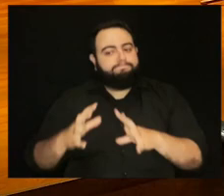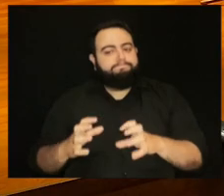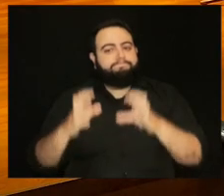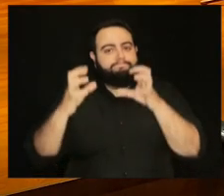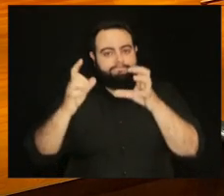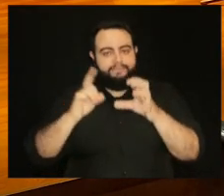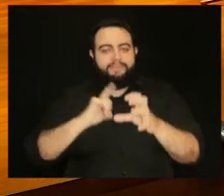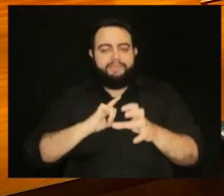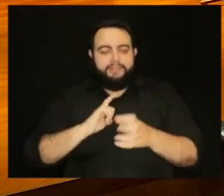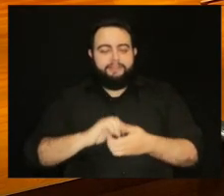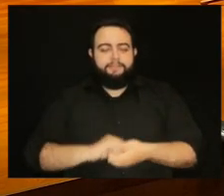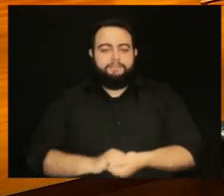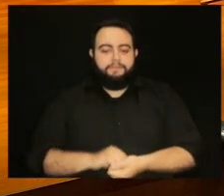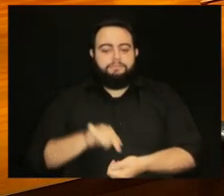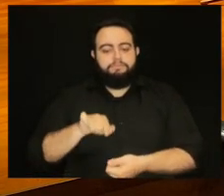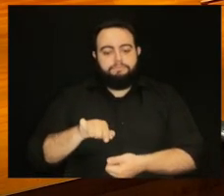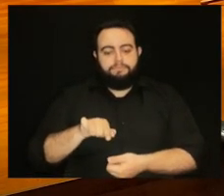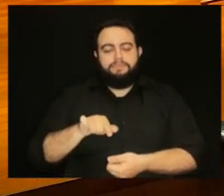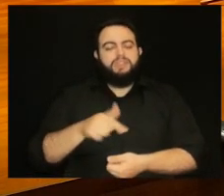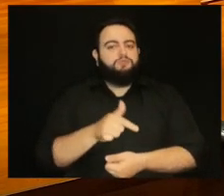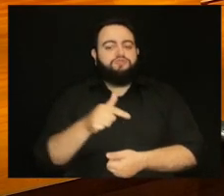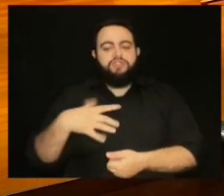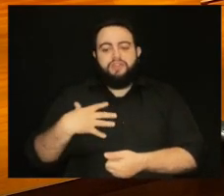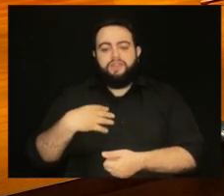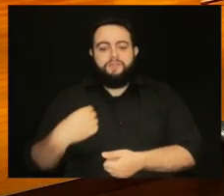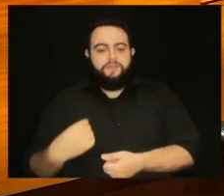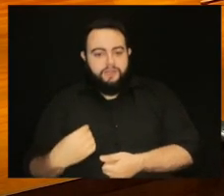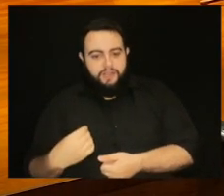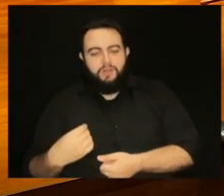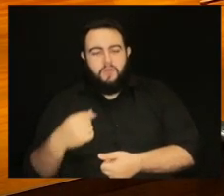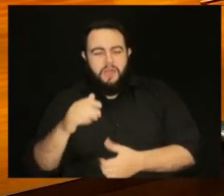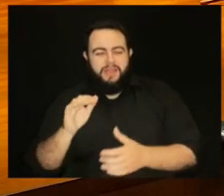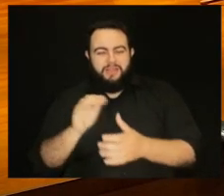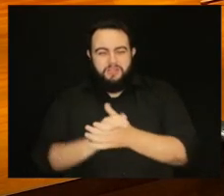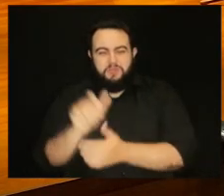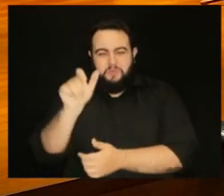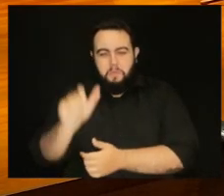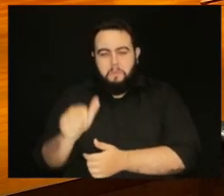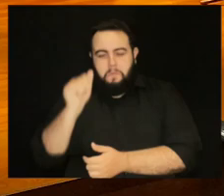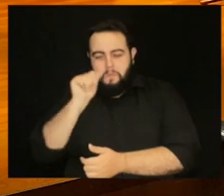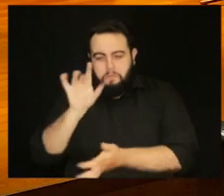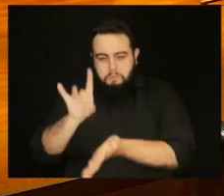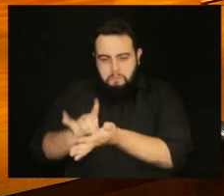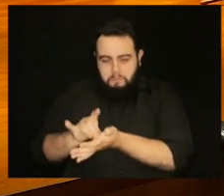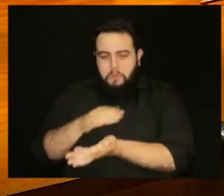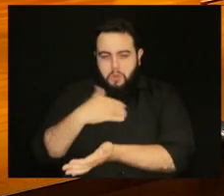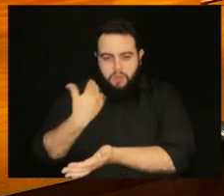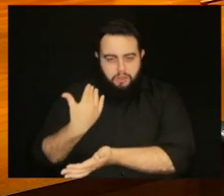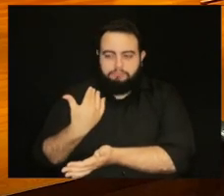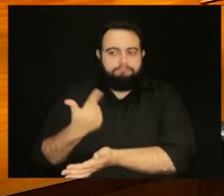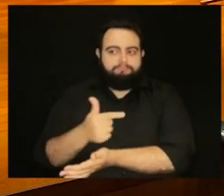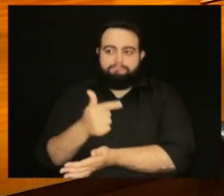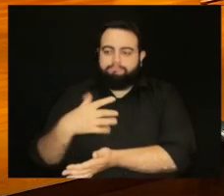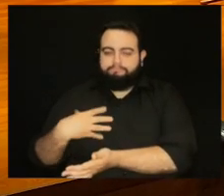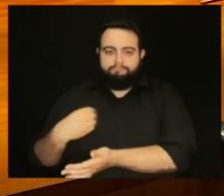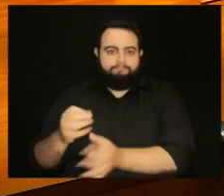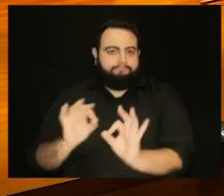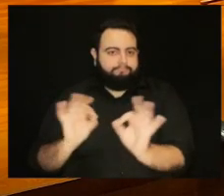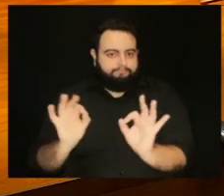esposa legítima, que morreu inclusive antes de nascer o Octávio Dutra. Então essas histórias tão